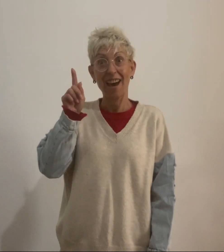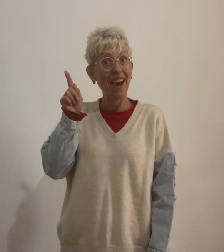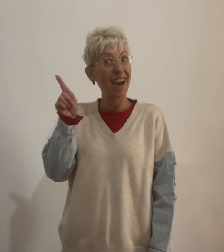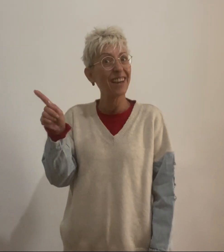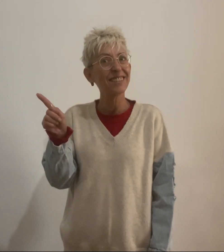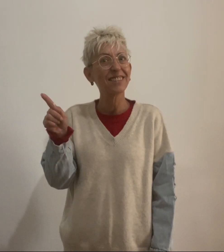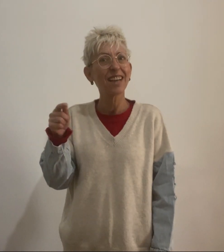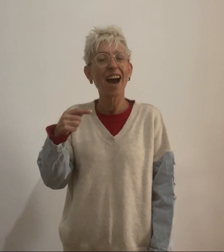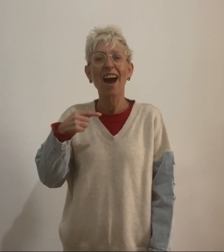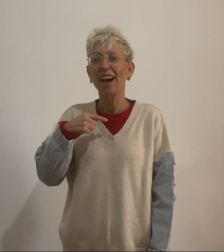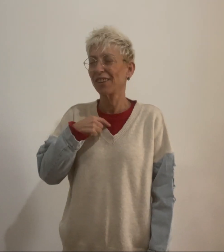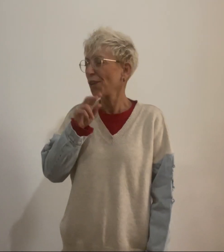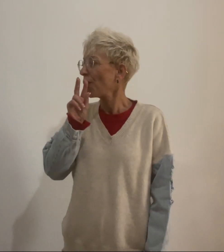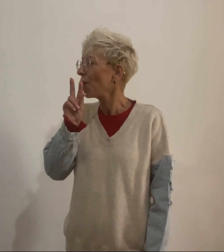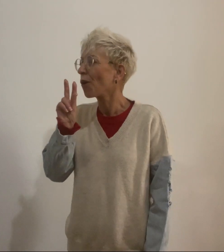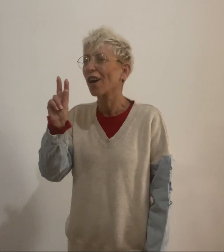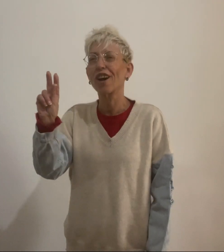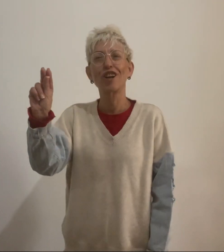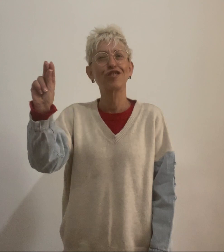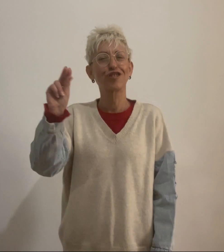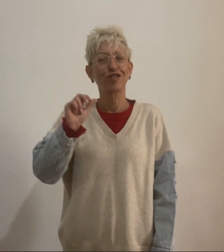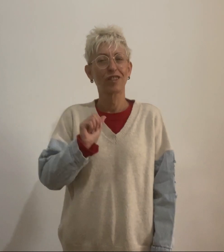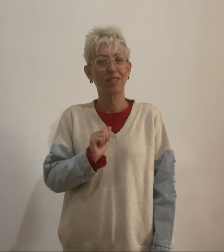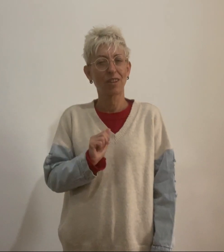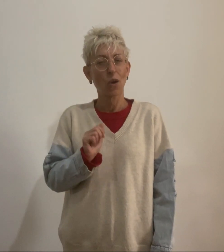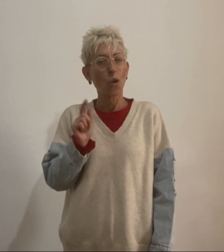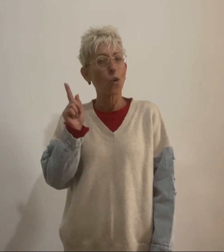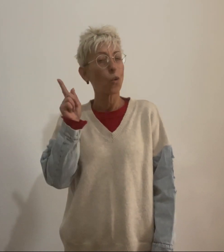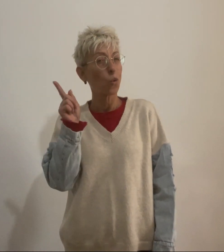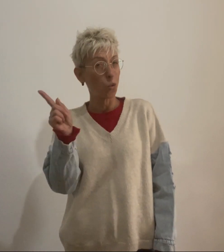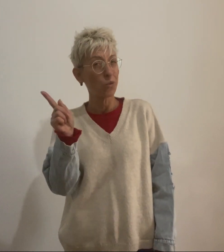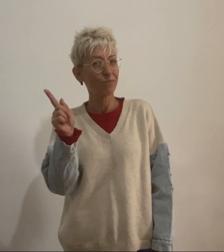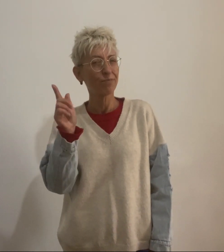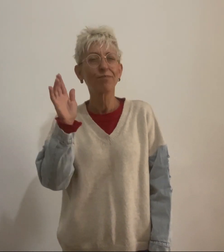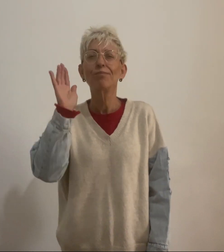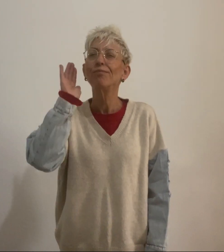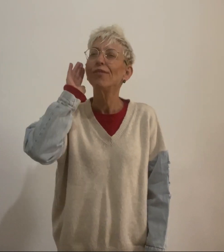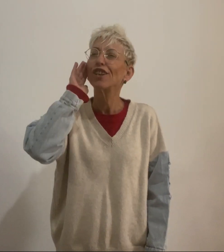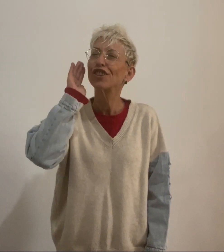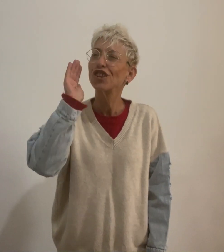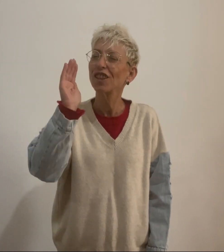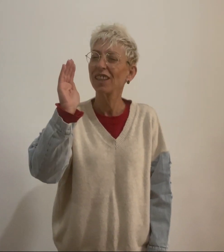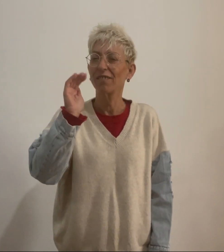לעץ אני לוחש הוא מקשיב